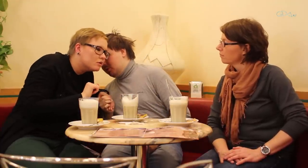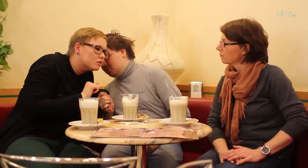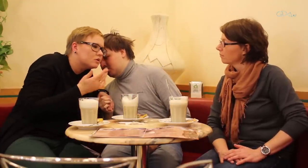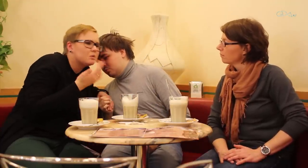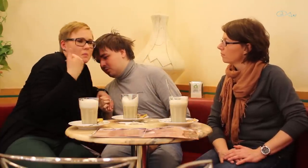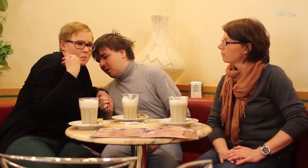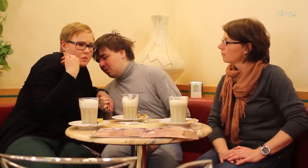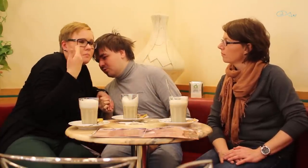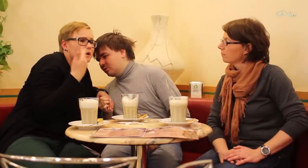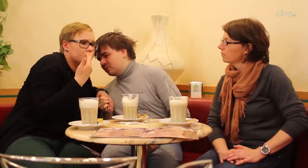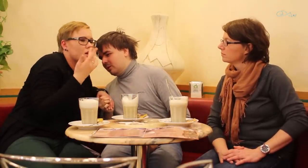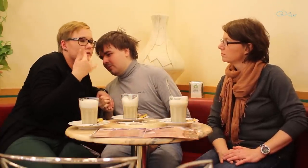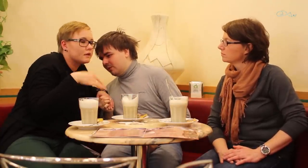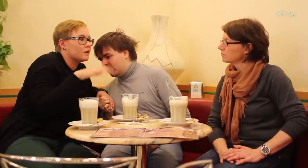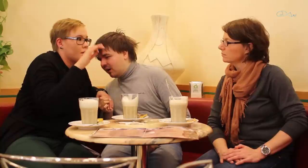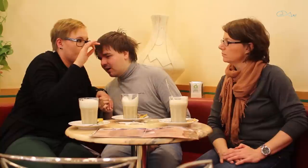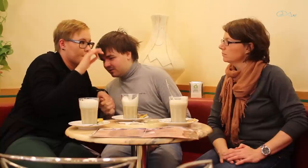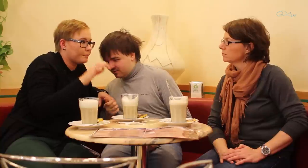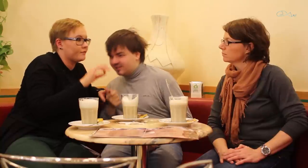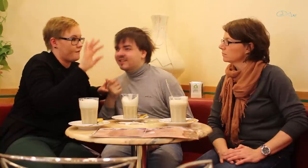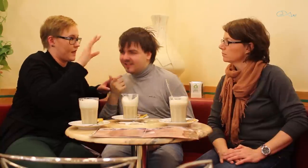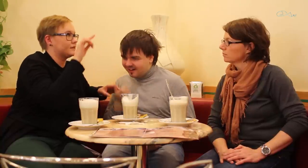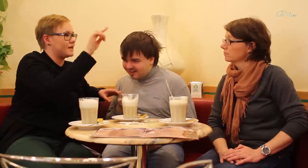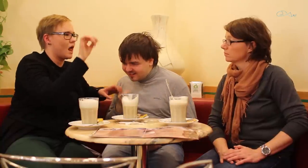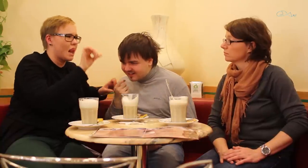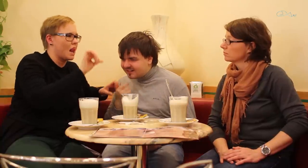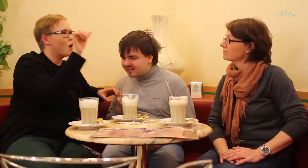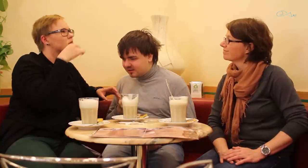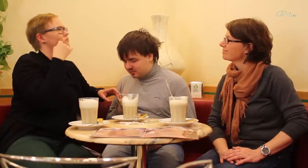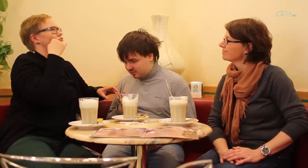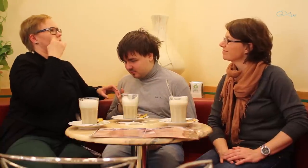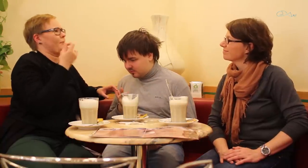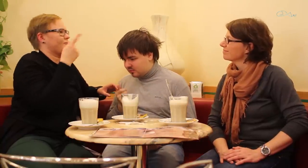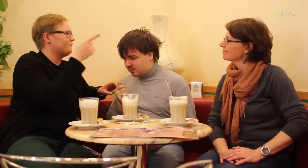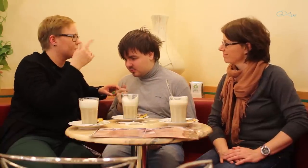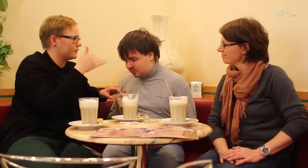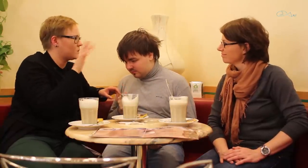Neulich war zum Beispiel der Fernseher sehr laut, den habe ich dann gehört., sagt er.